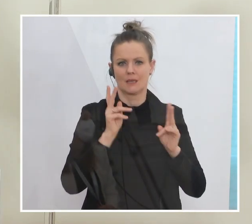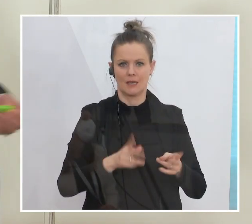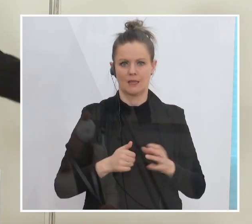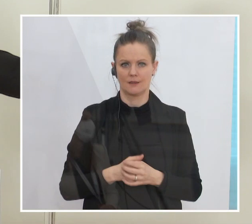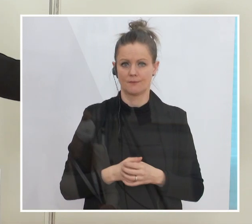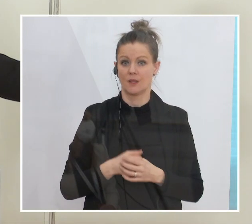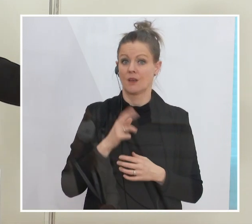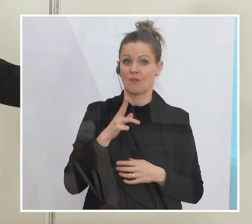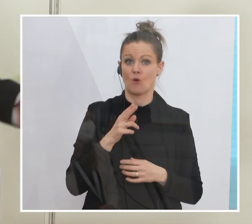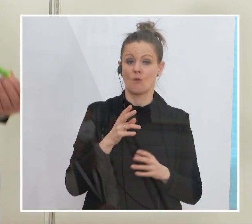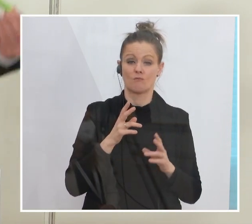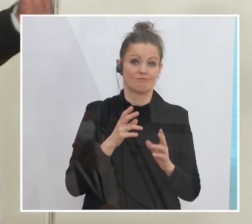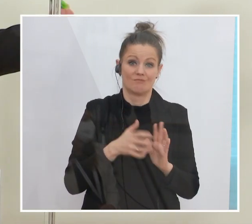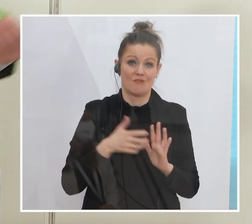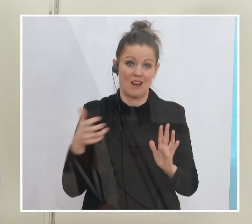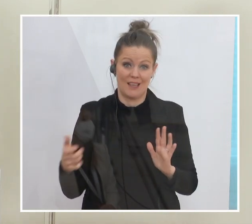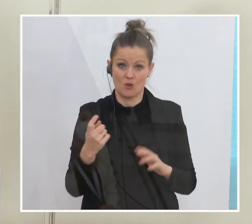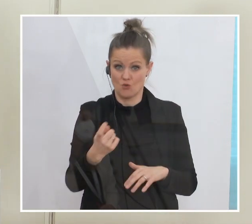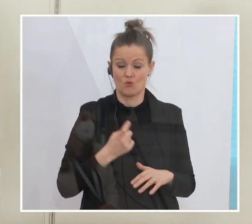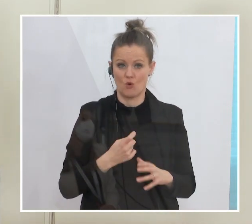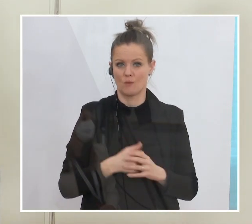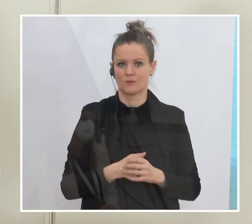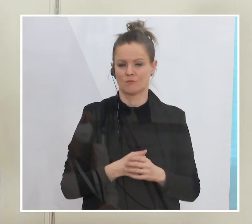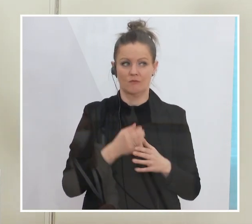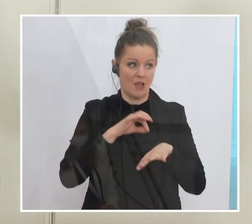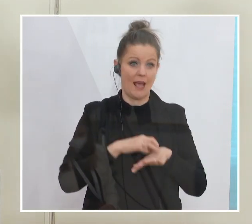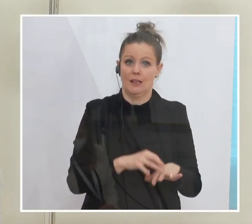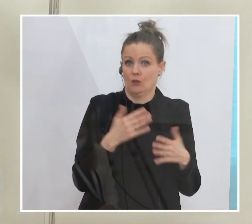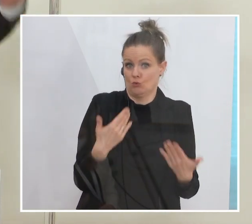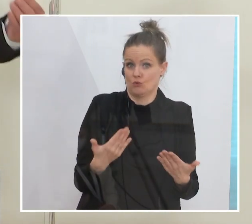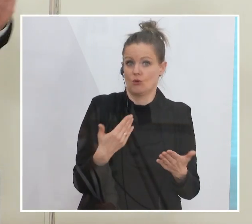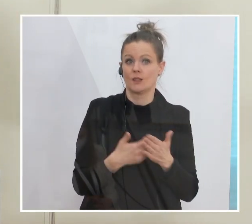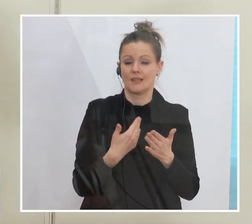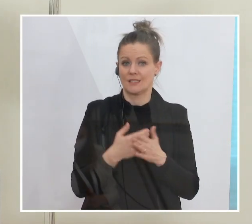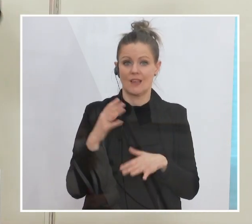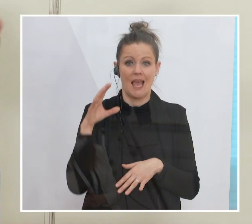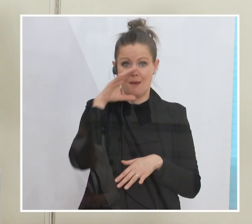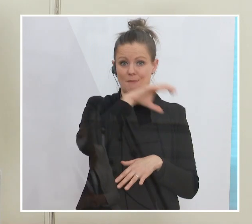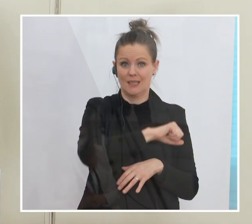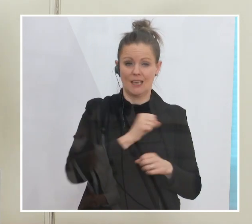alles verlängert. Das war ja genau die Einleitung und deshalb der Begriff „Überbrückungsmaßnahme“.